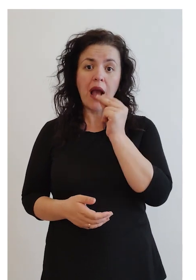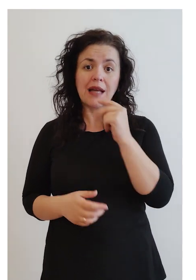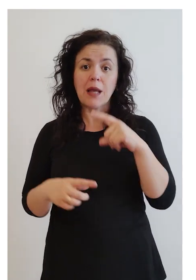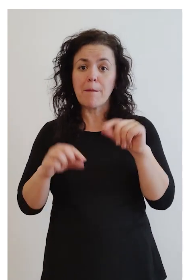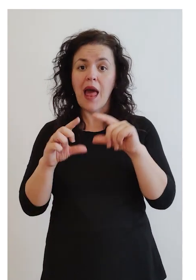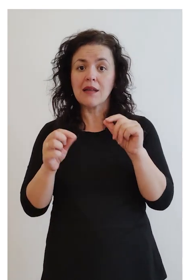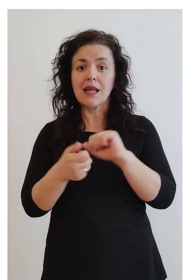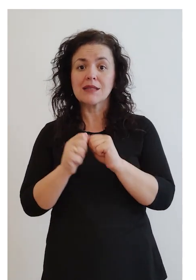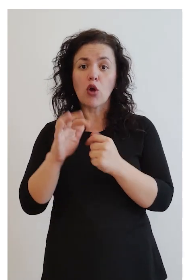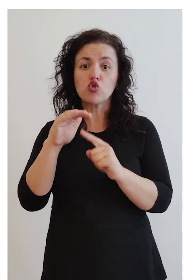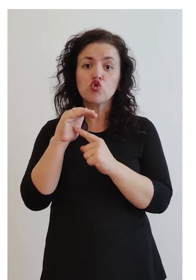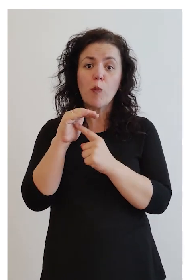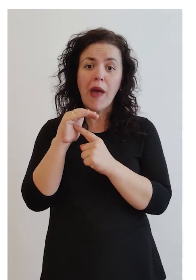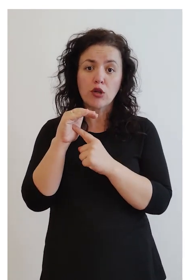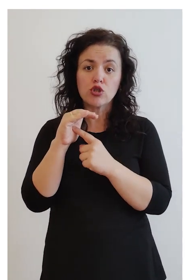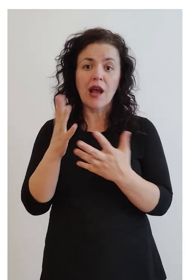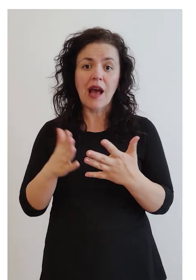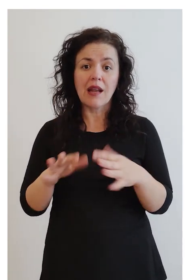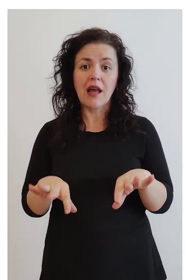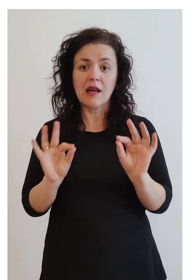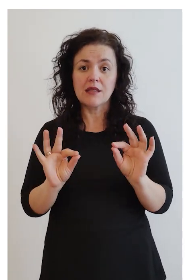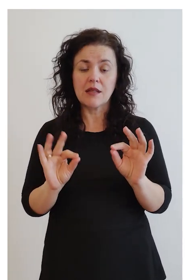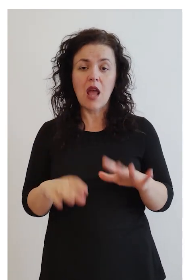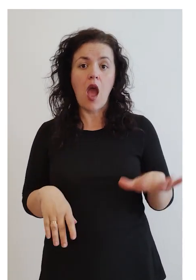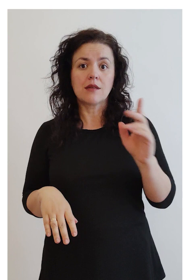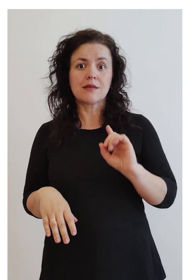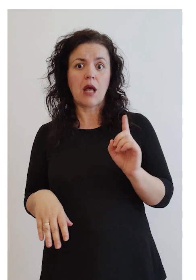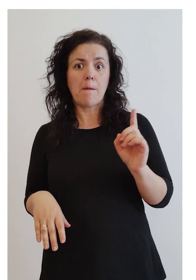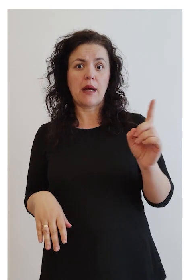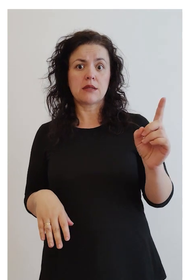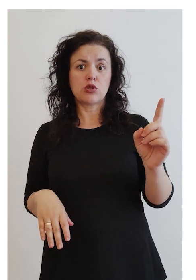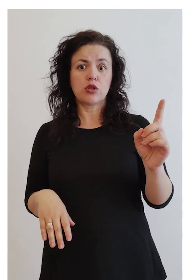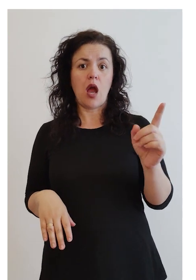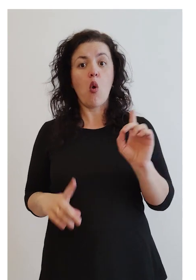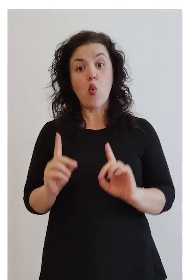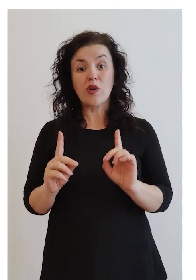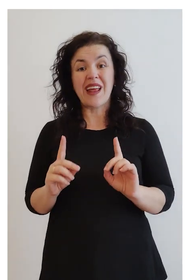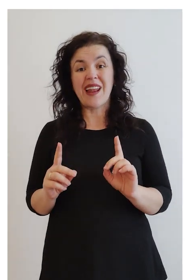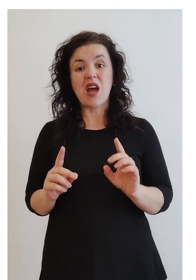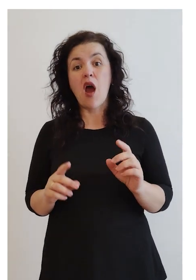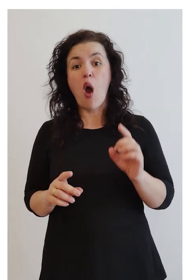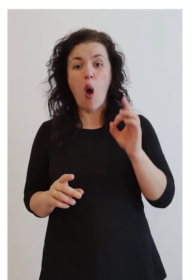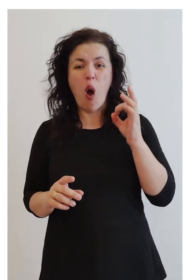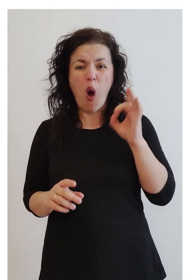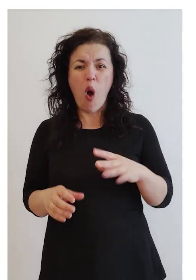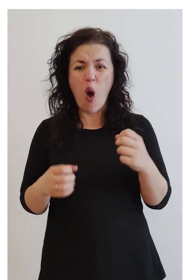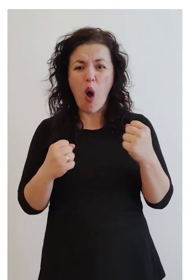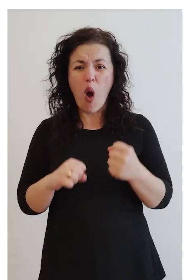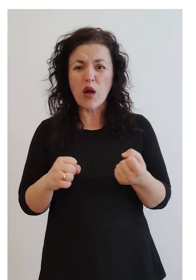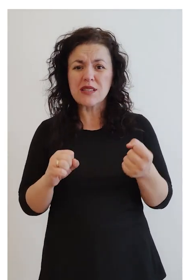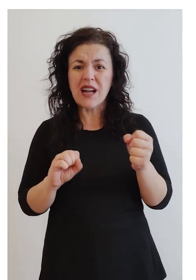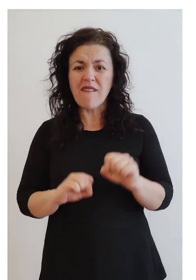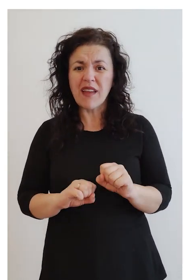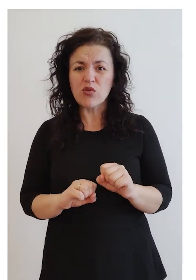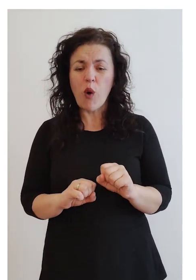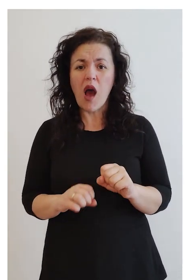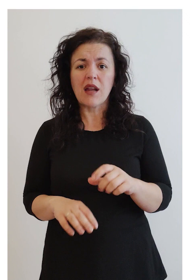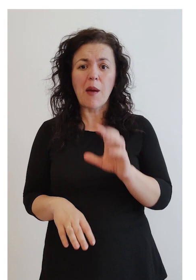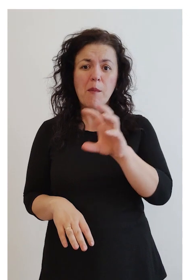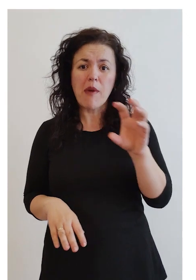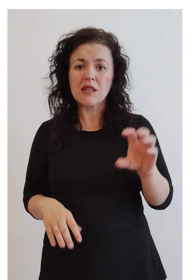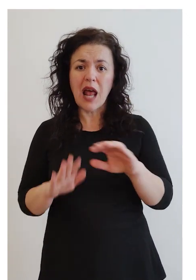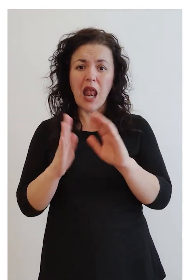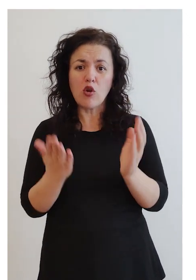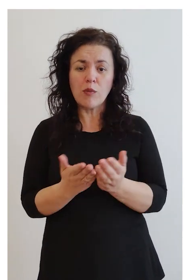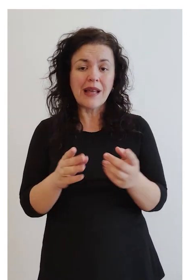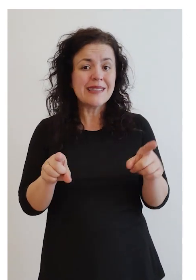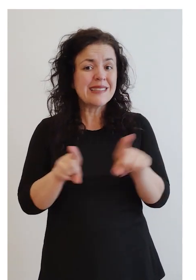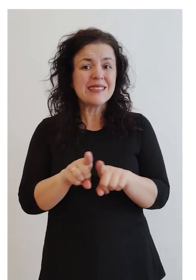Unele specii otrăvitoare din unele părți ale lumii seamănă foarte mult cu speciile comestibile din alte părți ale lumii.